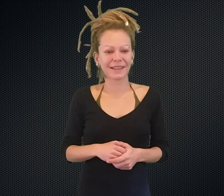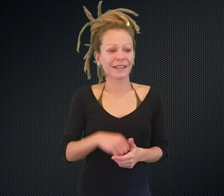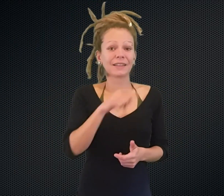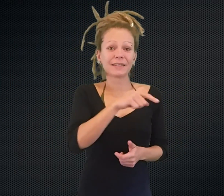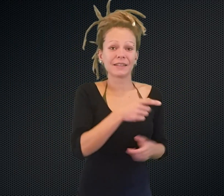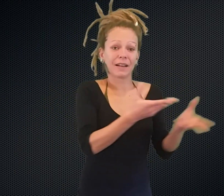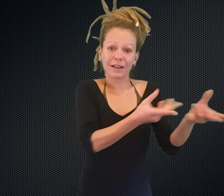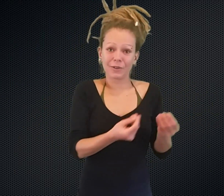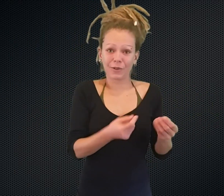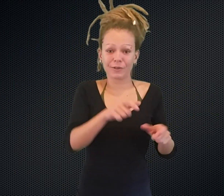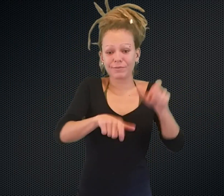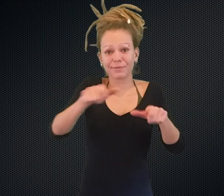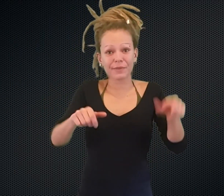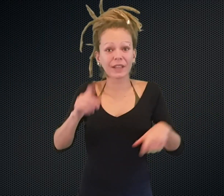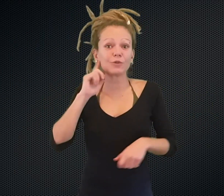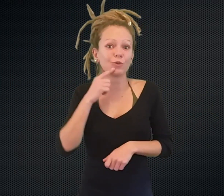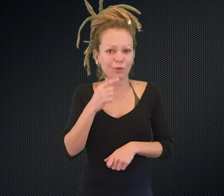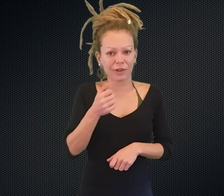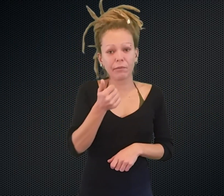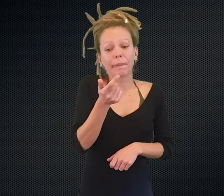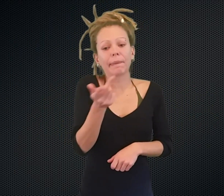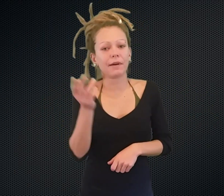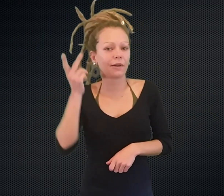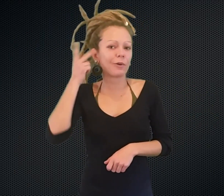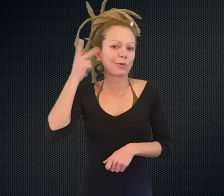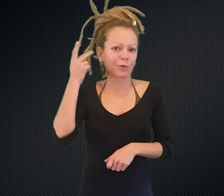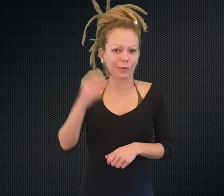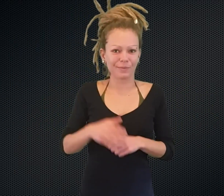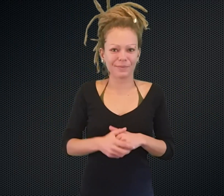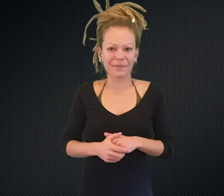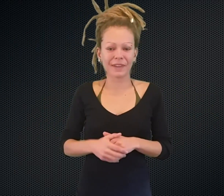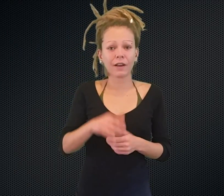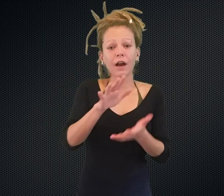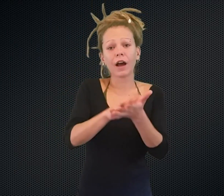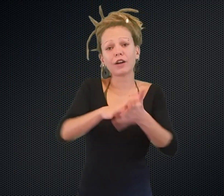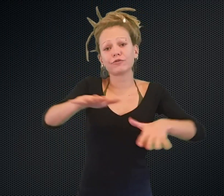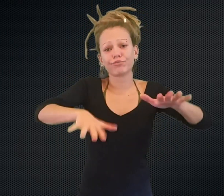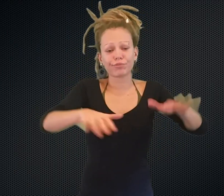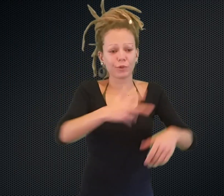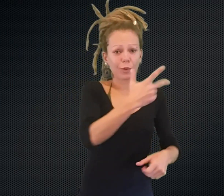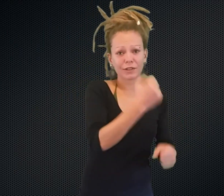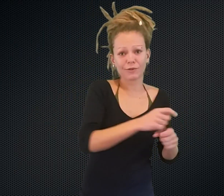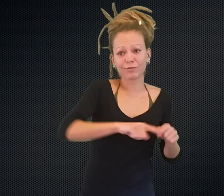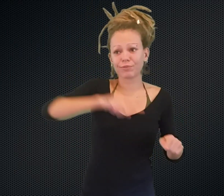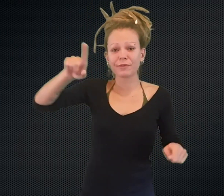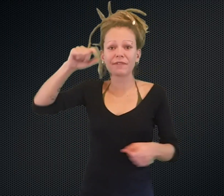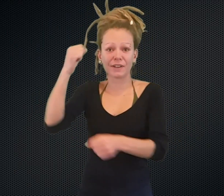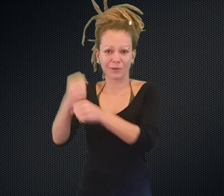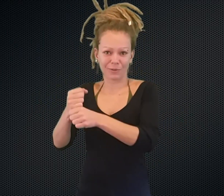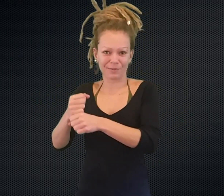Il accueille des personnes Sourdes et quelques non-sourds (entendants) d'âge environ 3 à 20 ans.